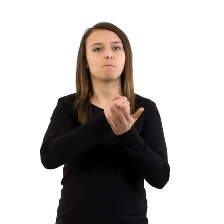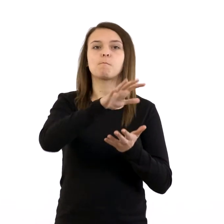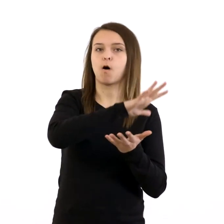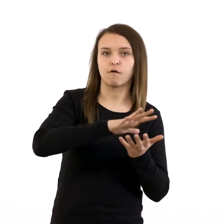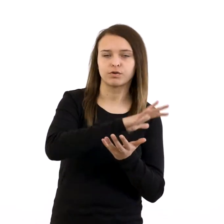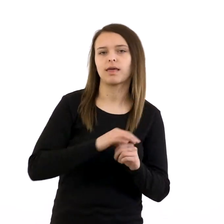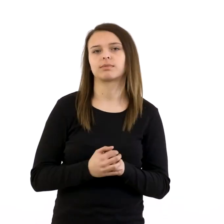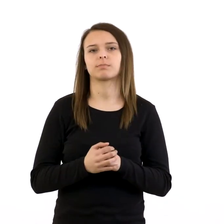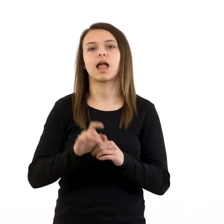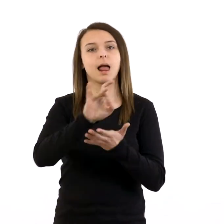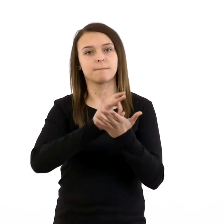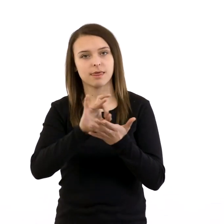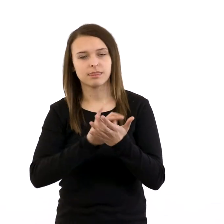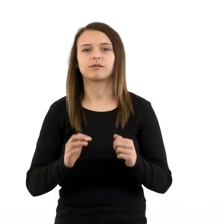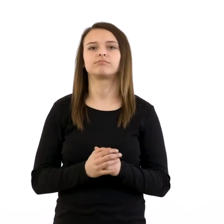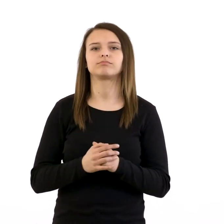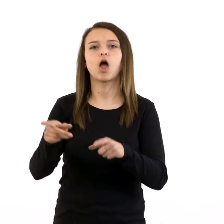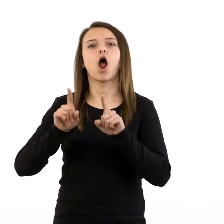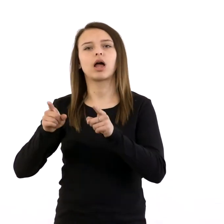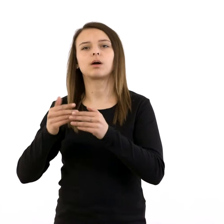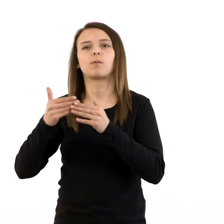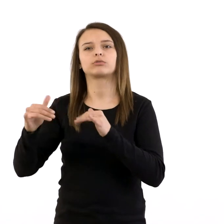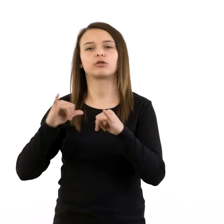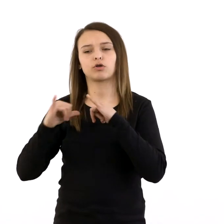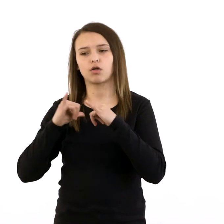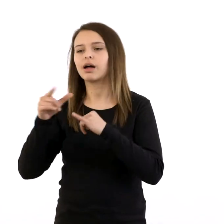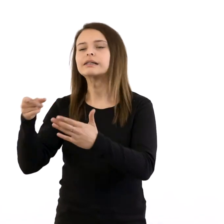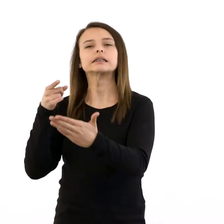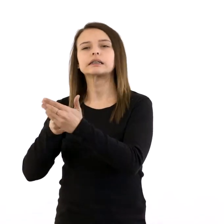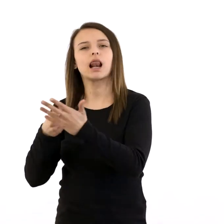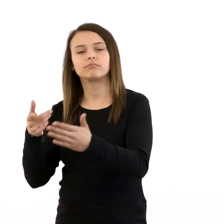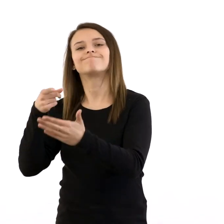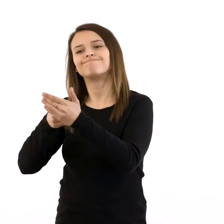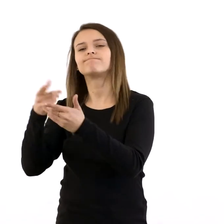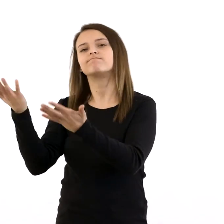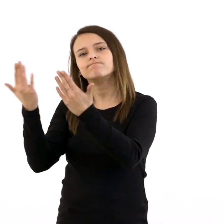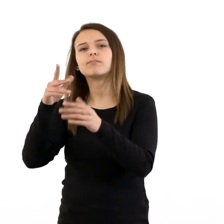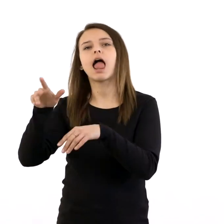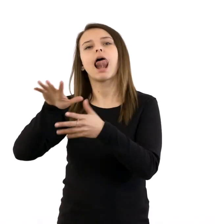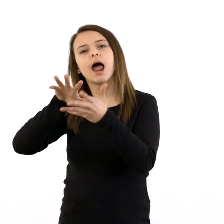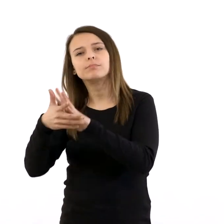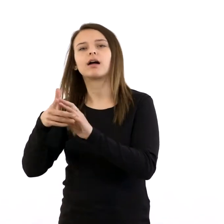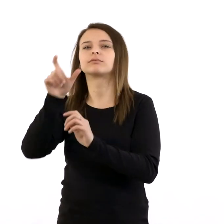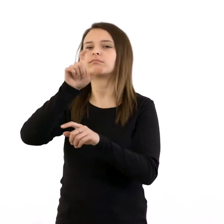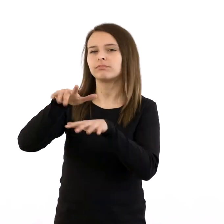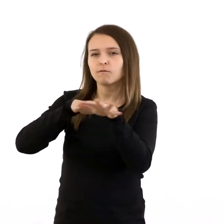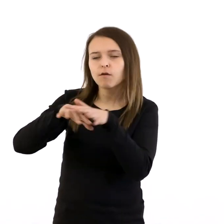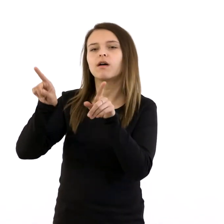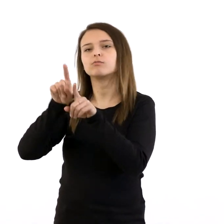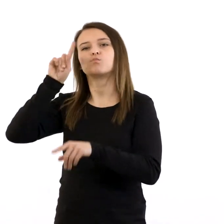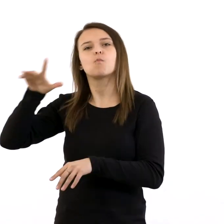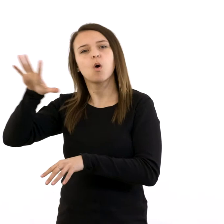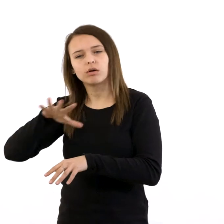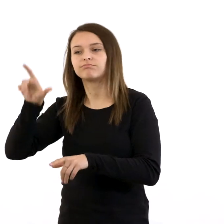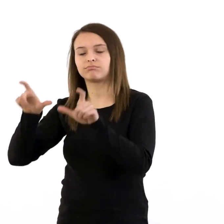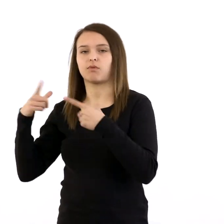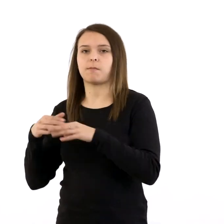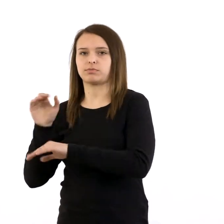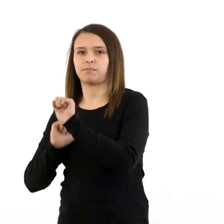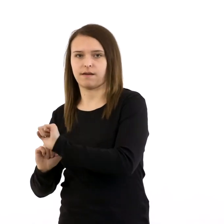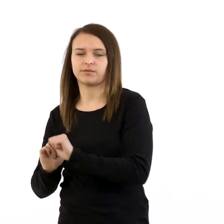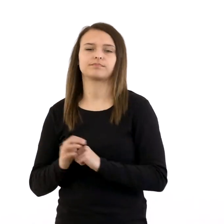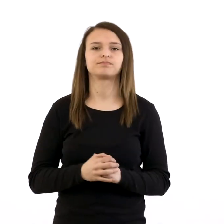powiat, gmina, organizacja pozarządowa, której celem jest rehabilitacja zawodowa i społeczna osób niepełnosprawnych.